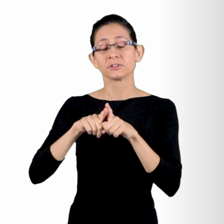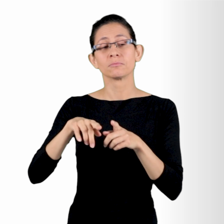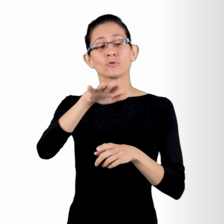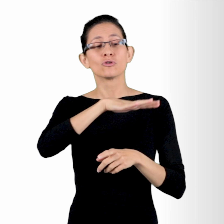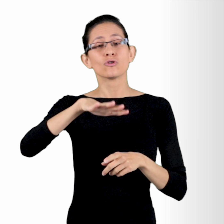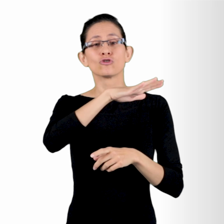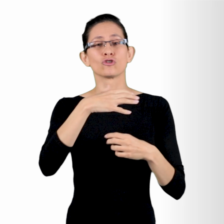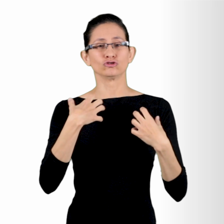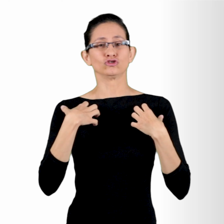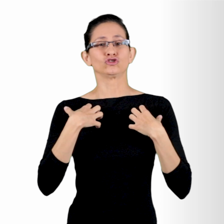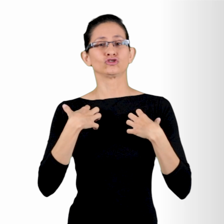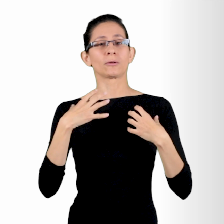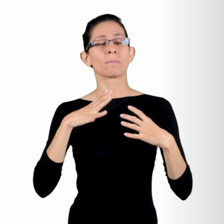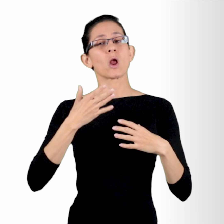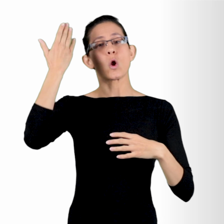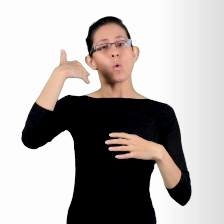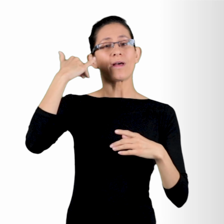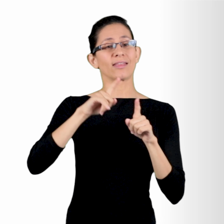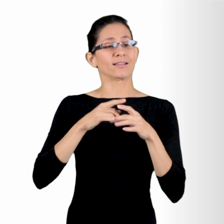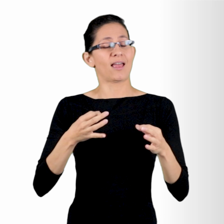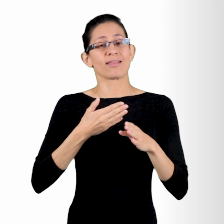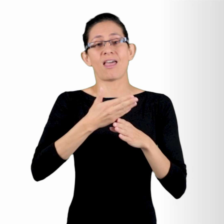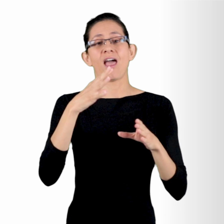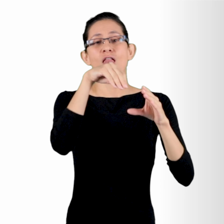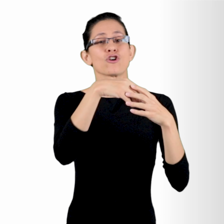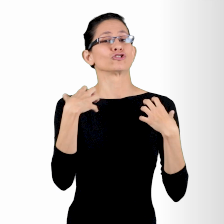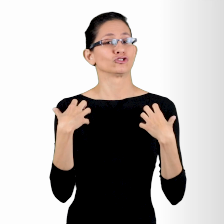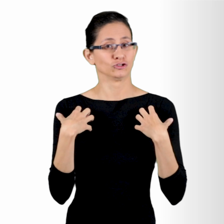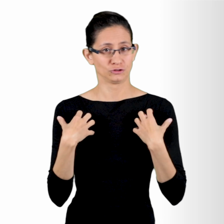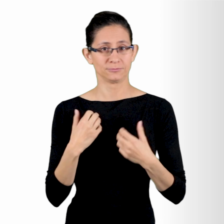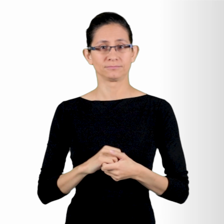oraz środowisko, w którym byliśmy i jesteśmy nadal.